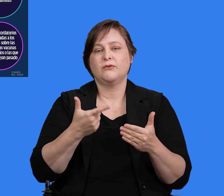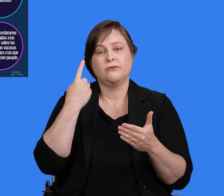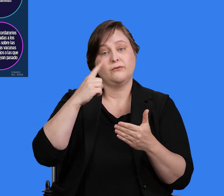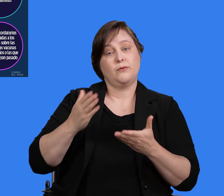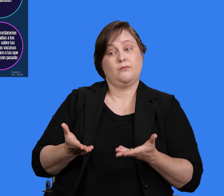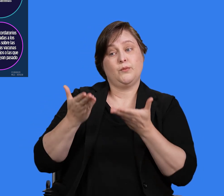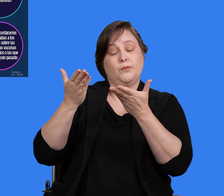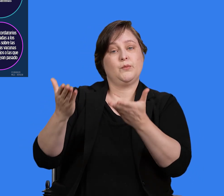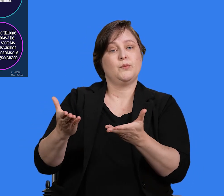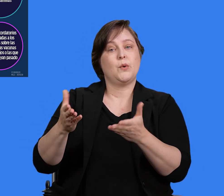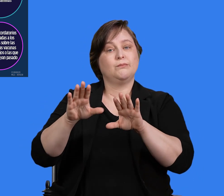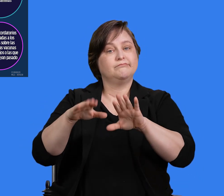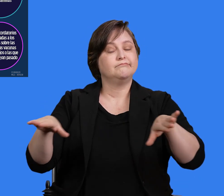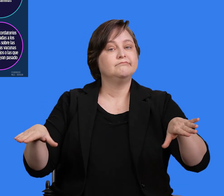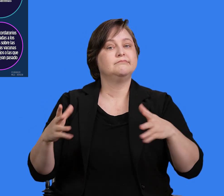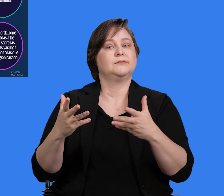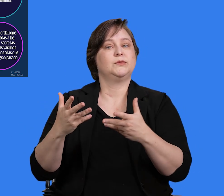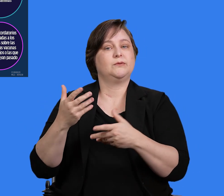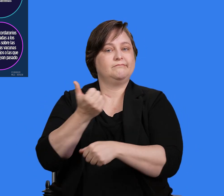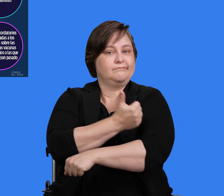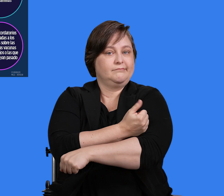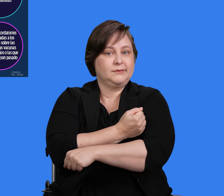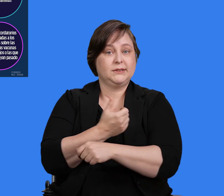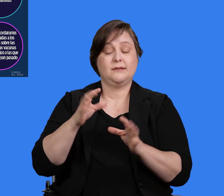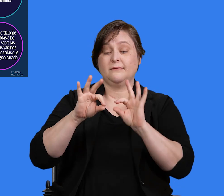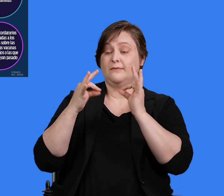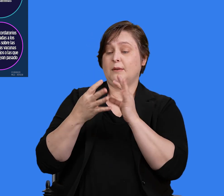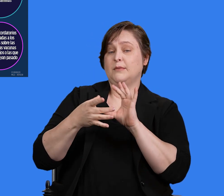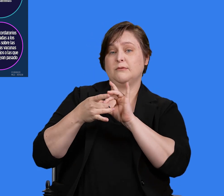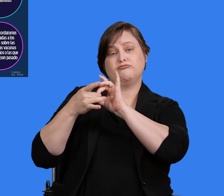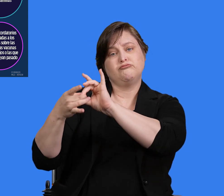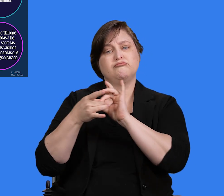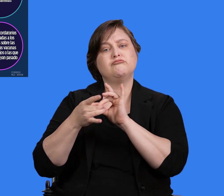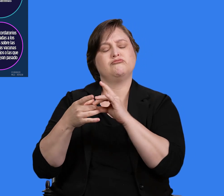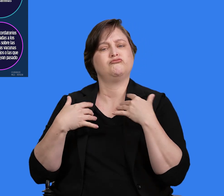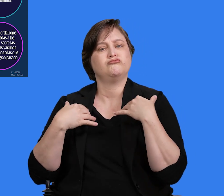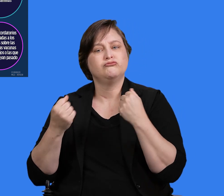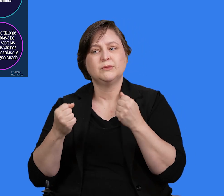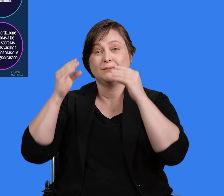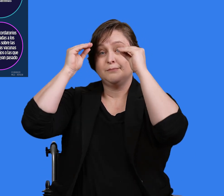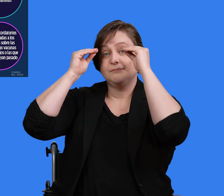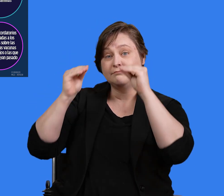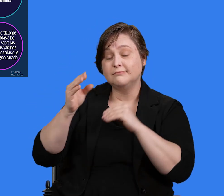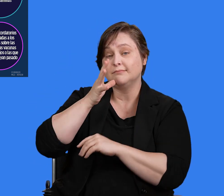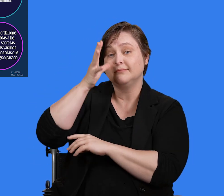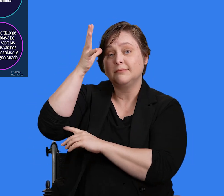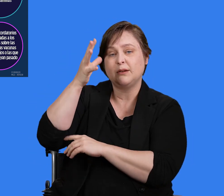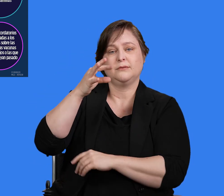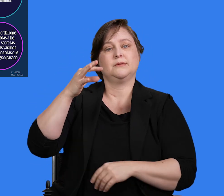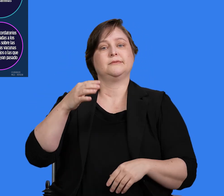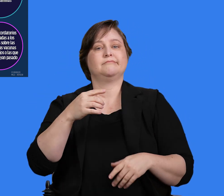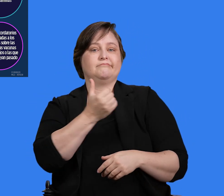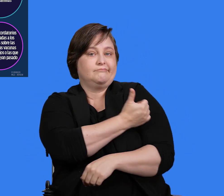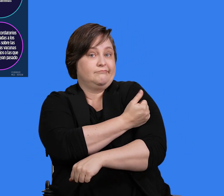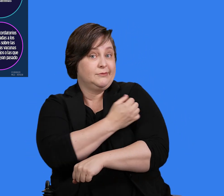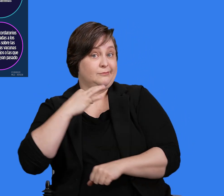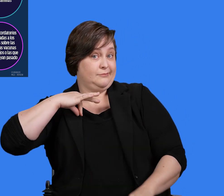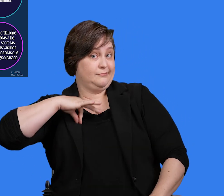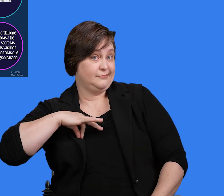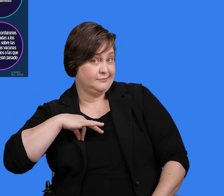Pueden fortalecer sus relaciones con las familias y educar a los padres acerca de los beneficios de la vacunación. Pueden usar sistemas de recordatorios